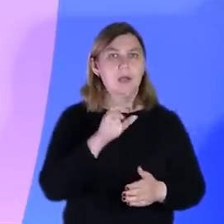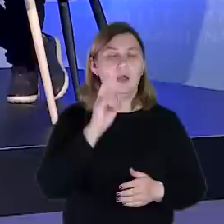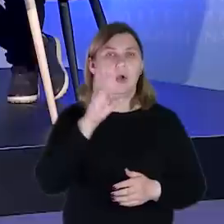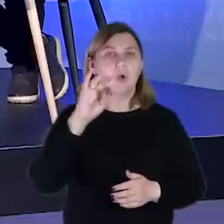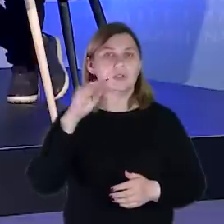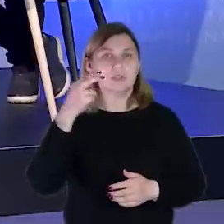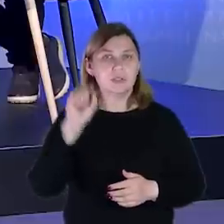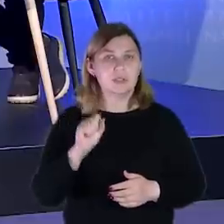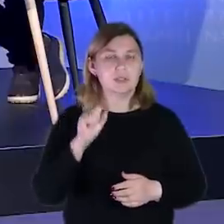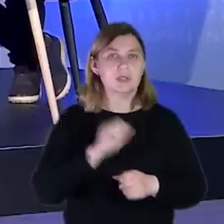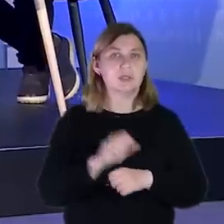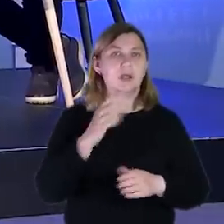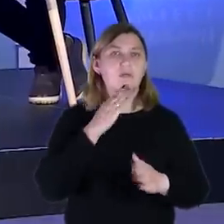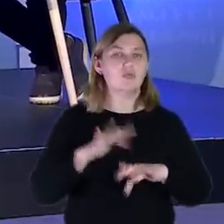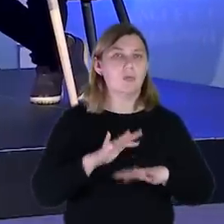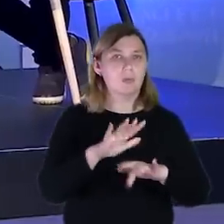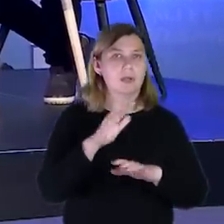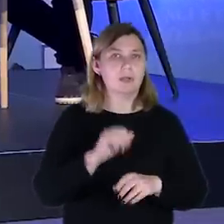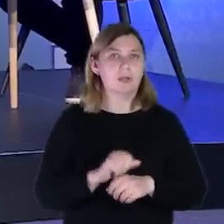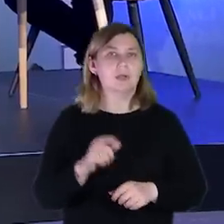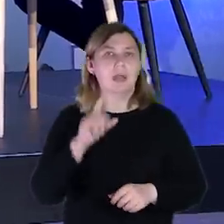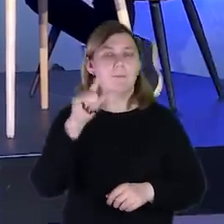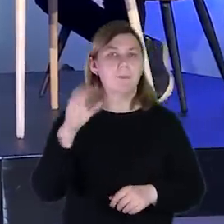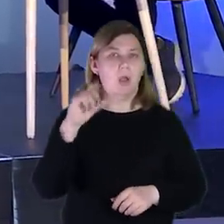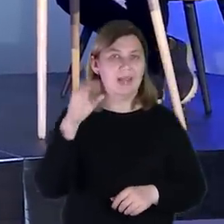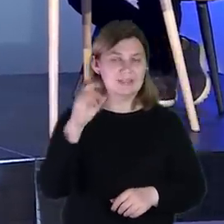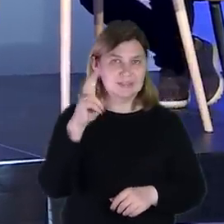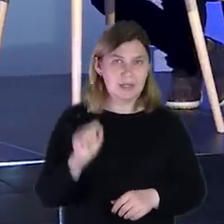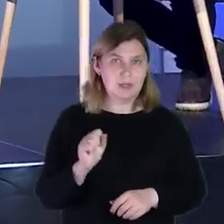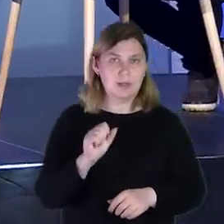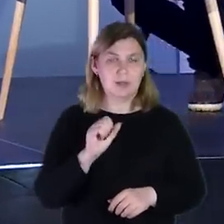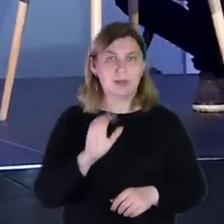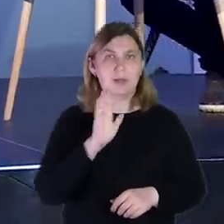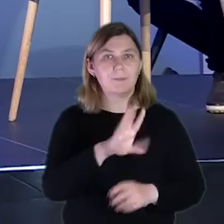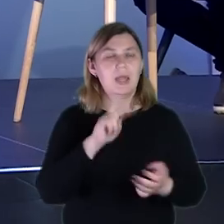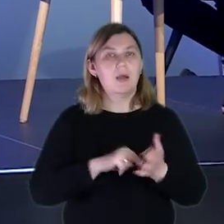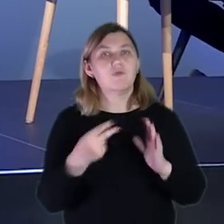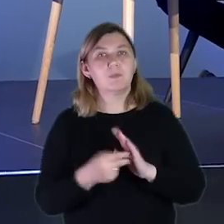kotlina Prypeci i jej dopływów, czyli Kotlina Poleska, miała w planach wojny ze